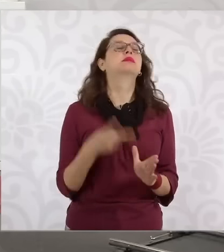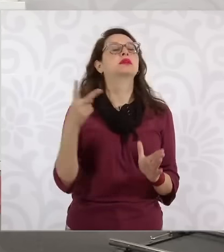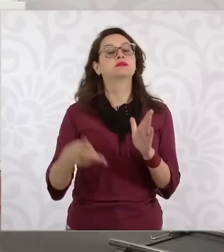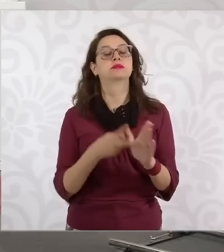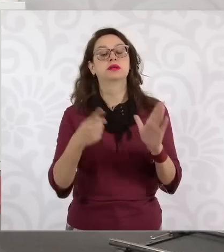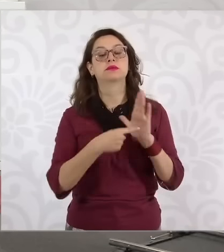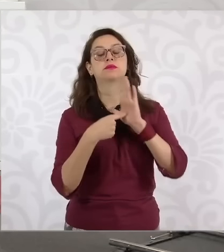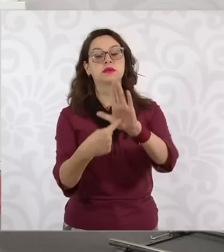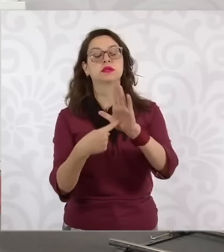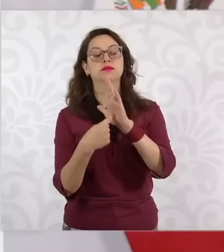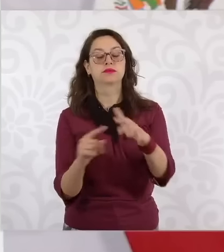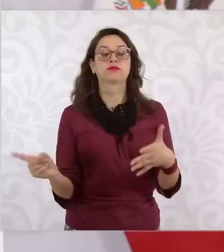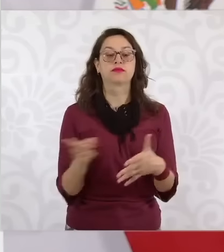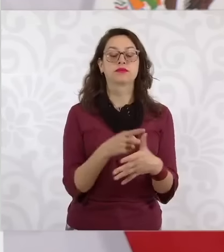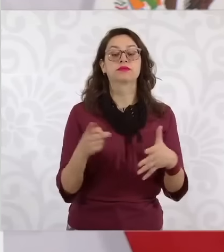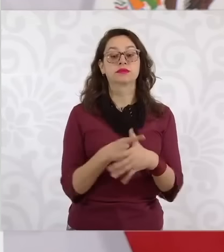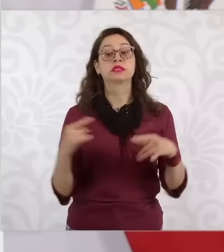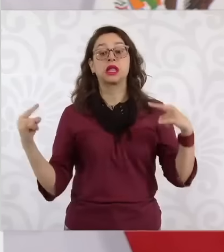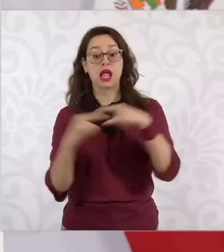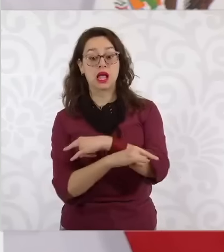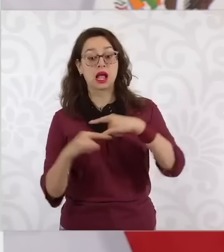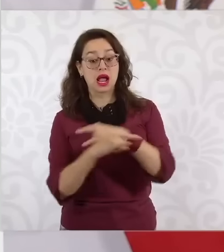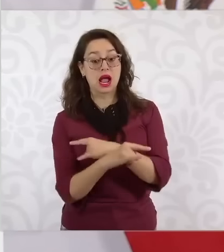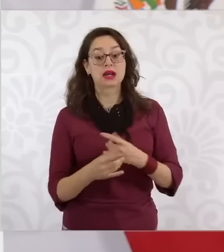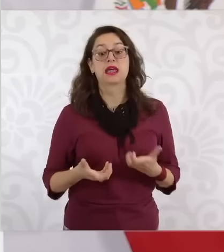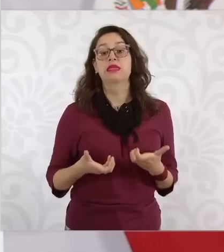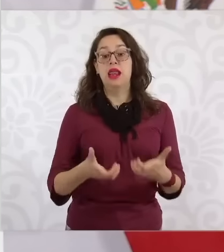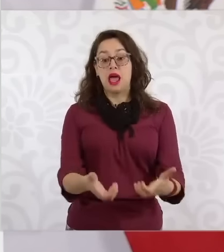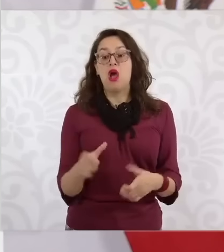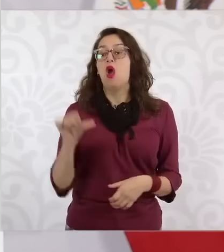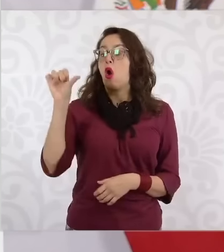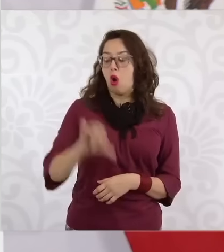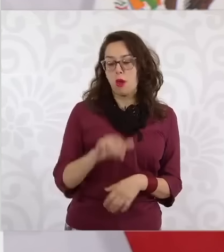de carreteras y hoy venimos a platicarles un poco más a detalle qué es lo que vamos